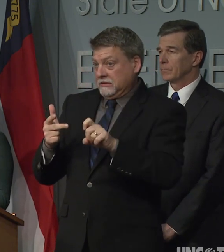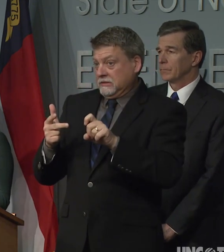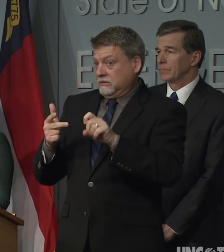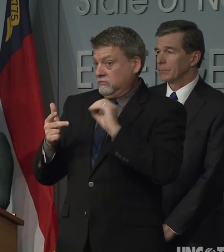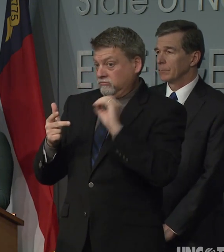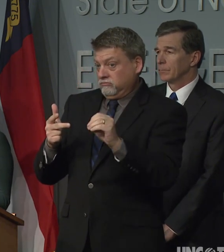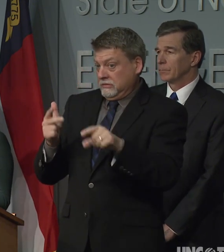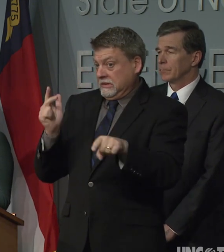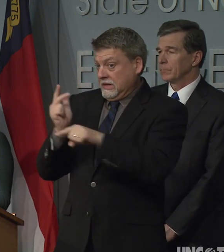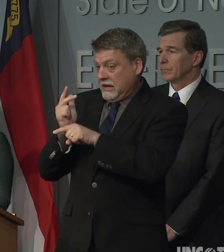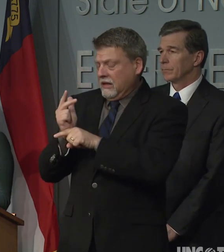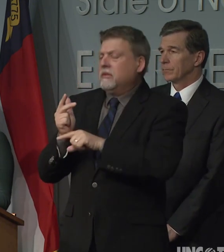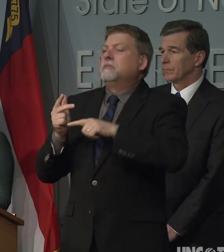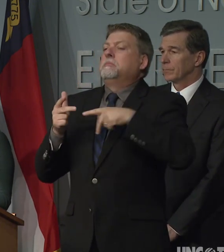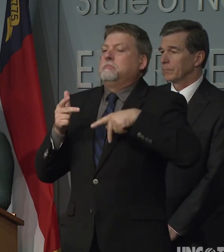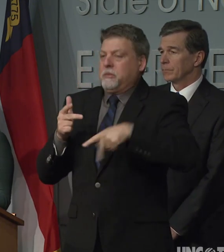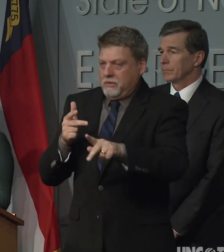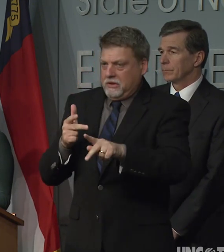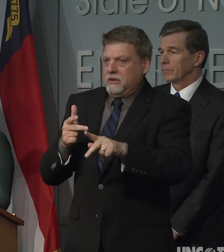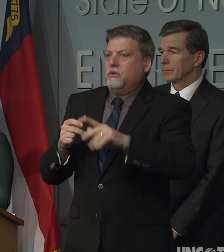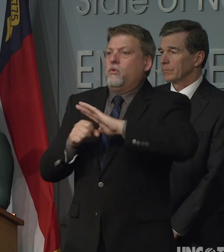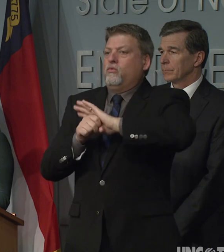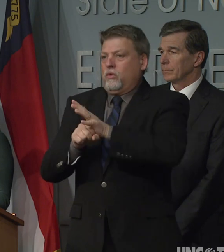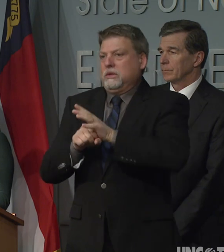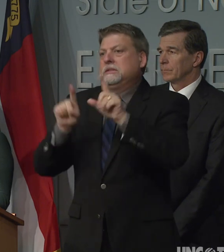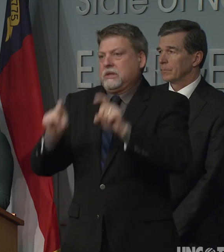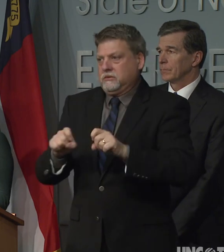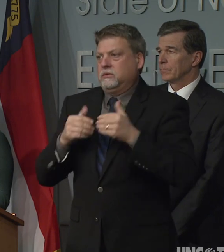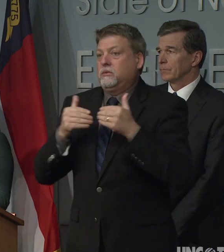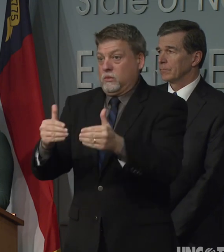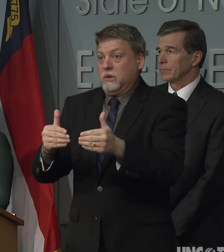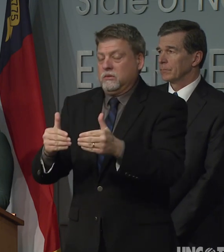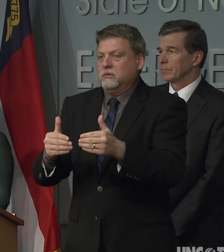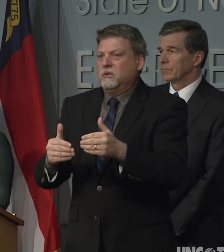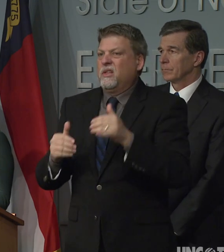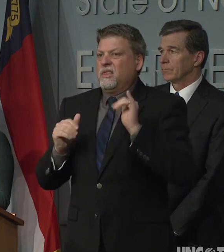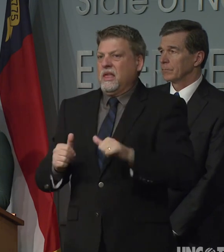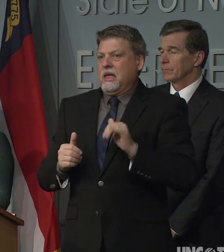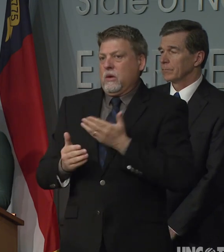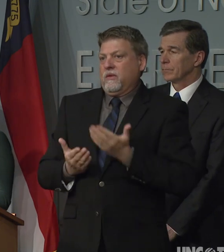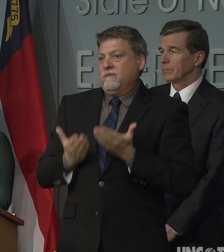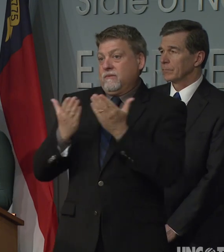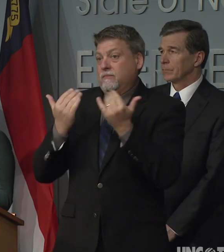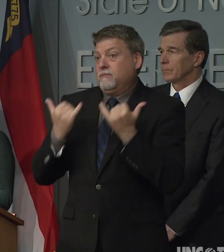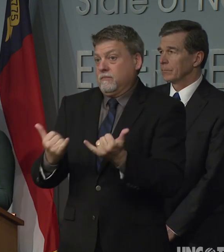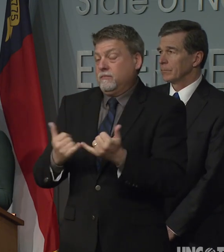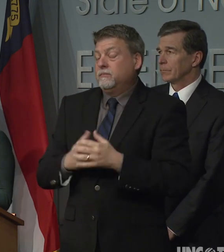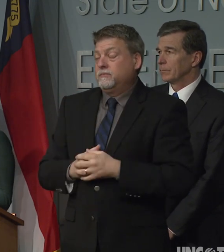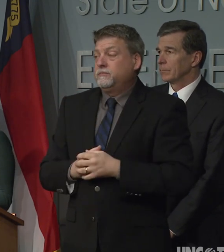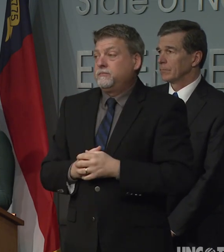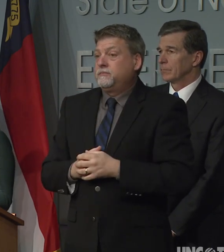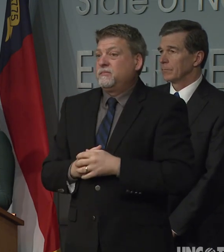esta información durante varios días queremos que las personas se hagan pruebas si tienen fiebre tos o resultado negativo